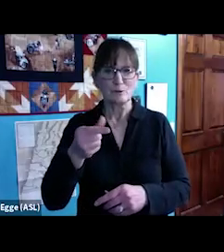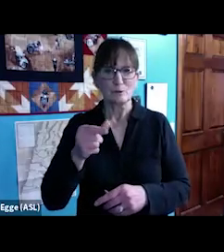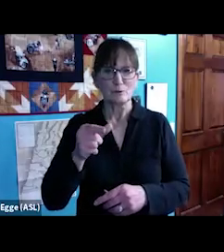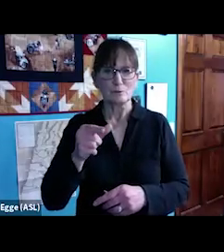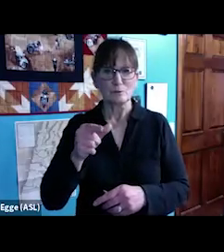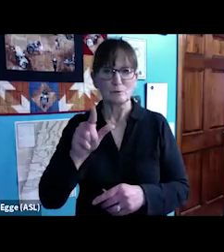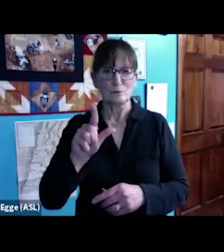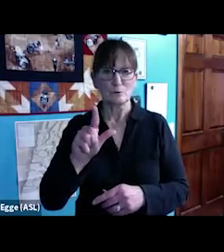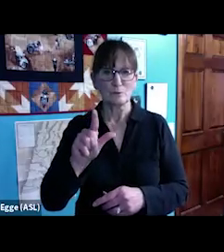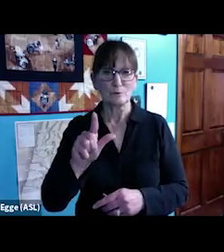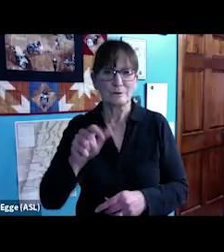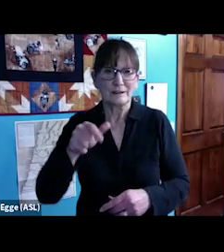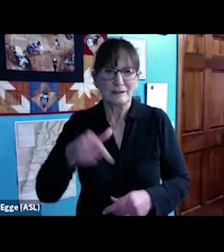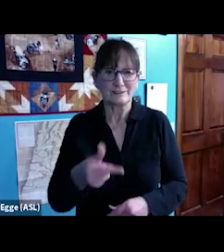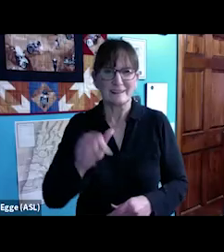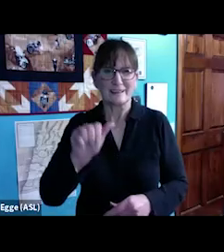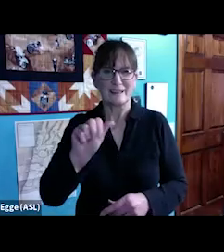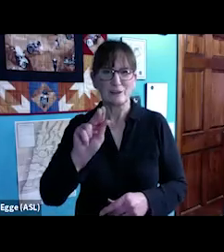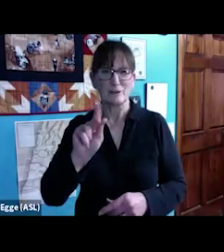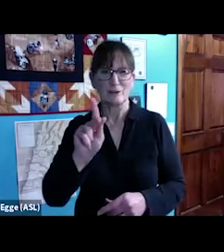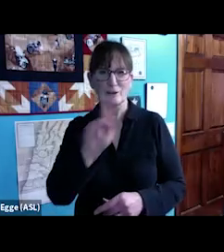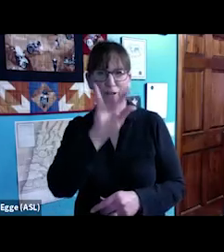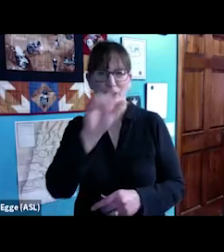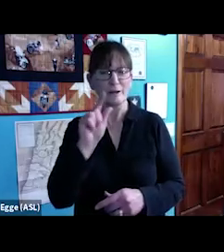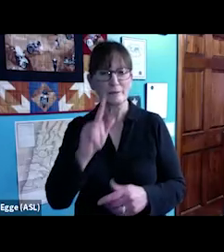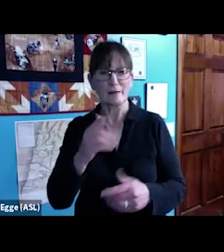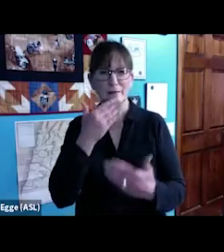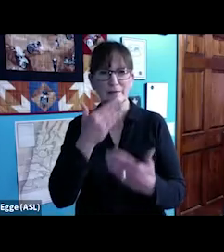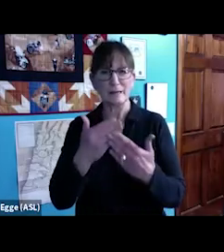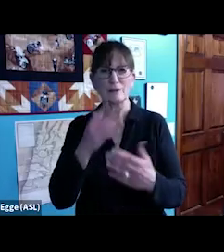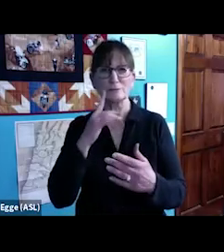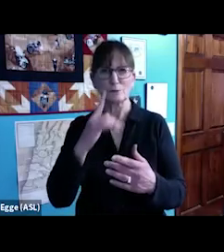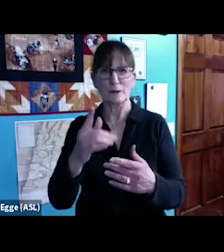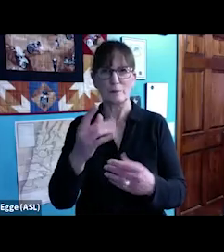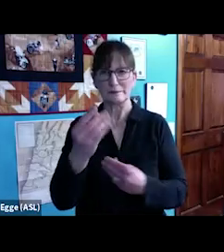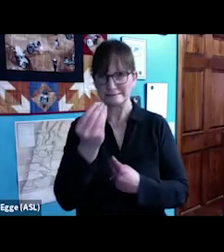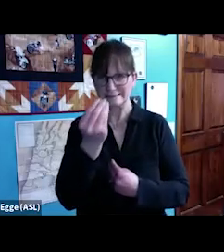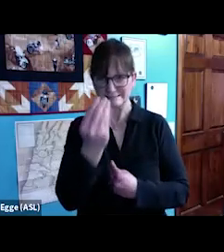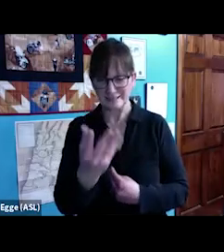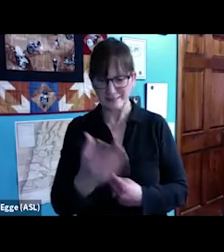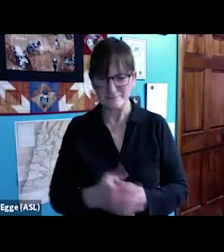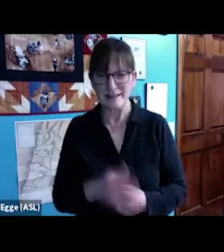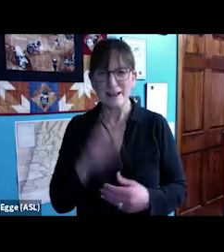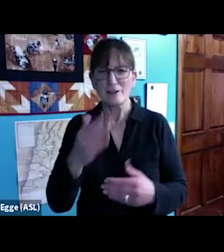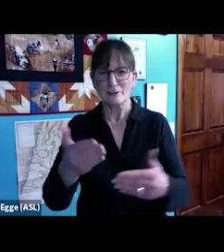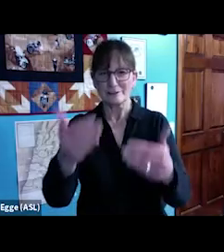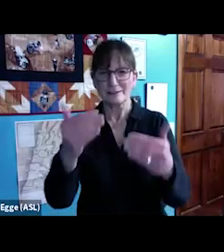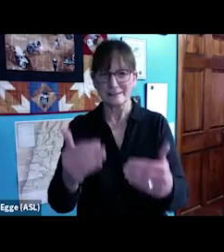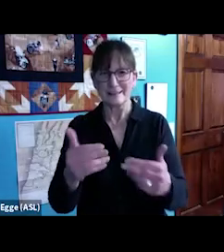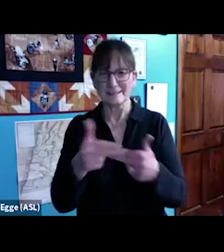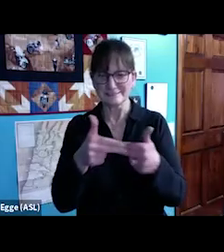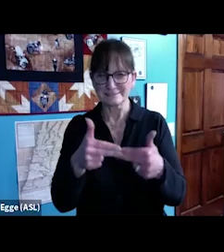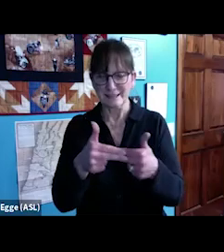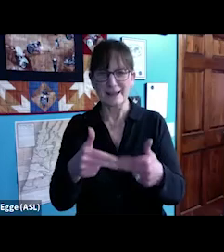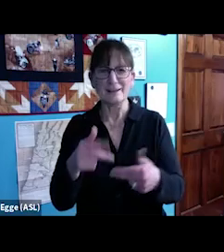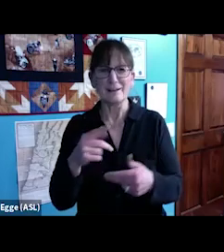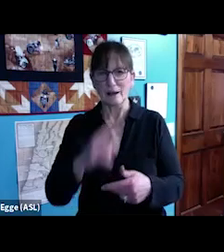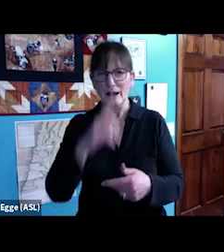A continuación, pasamos a la fecha de presentación protectora y como normalmente no estoy con el cliente cuando fijo la fecha de presentación protectora,